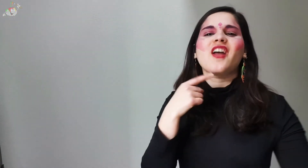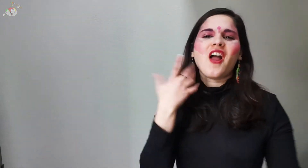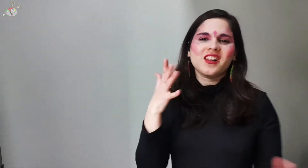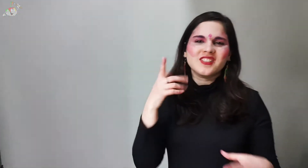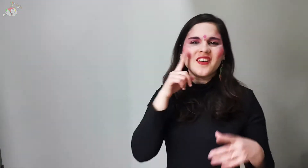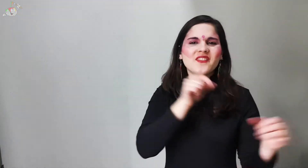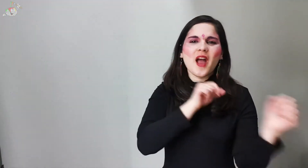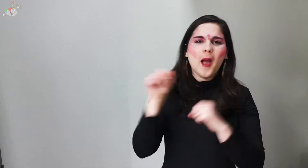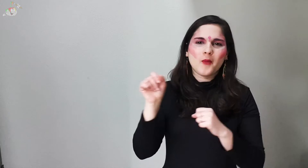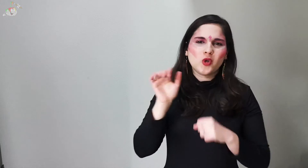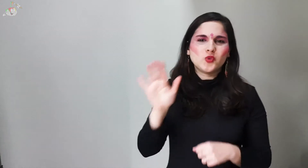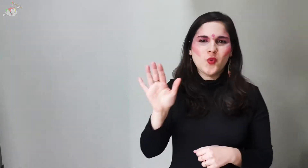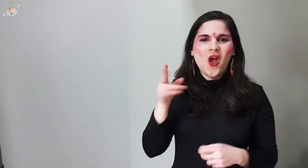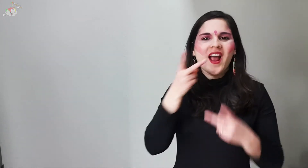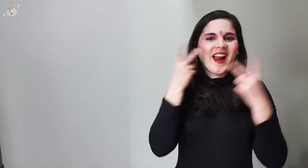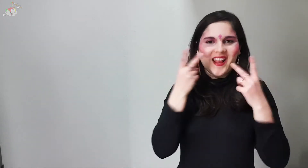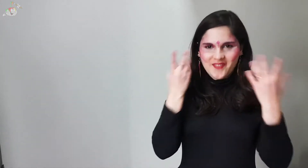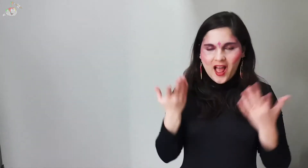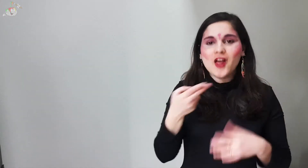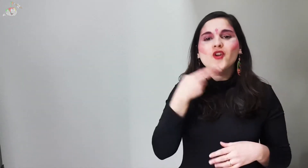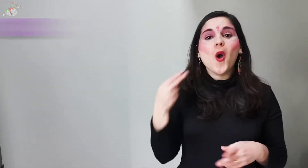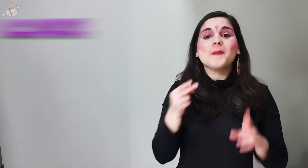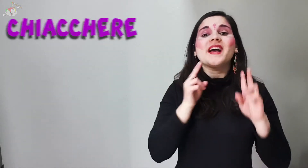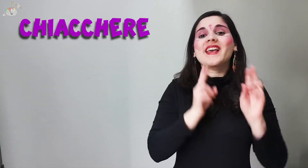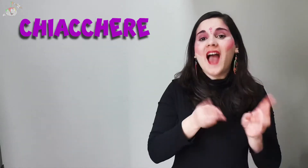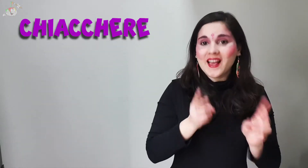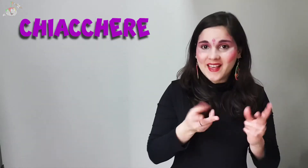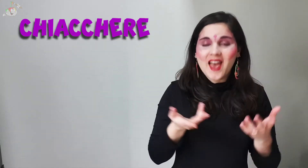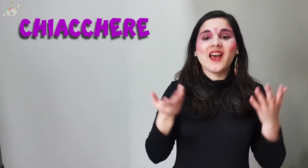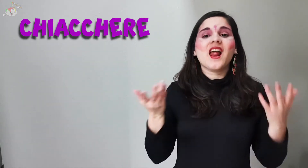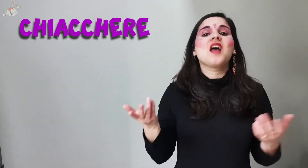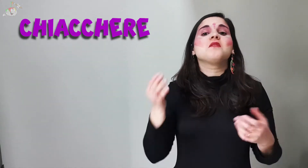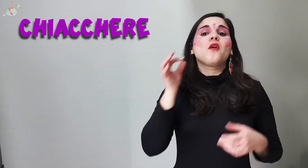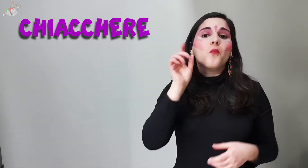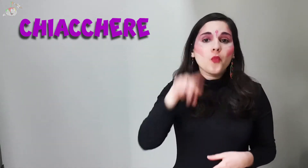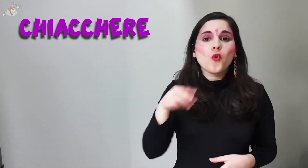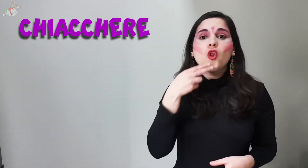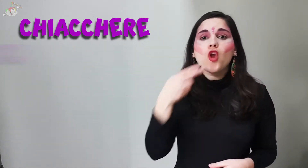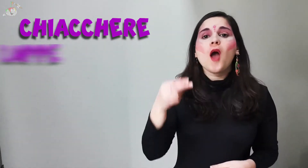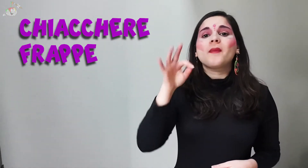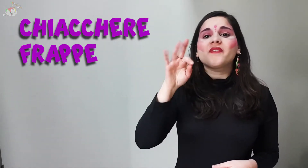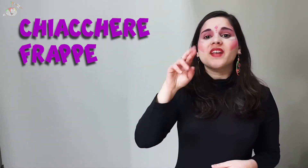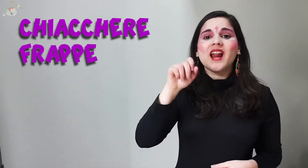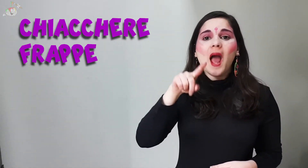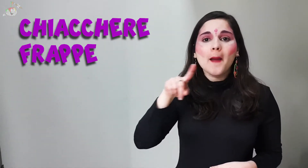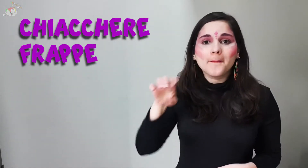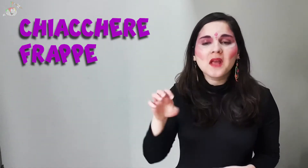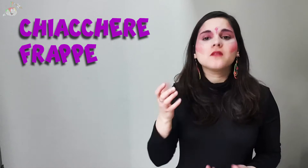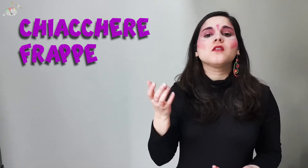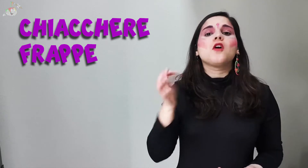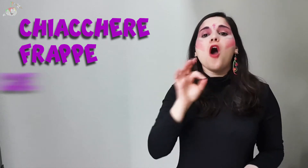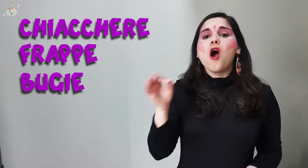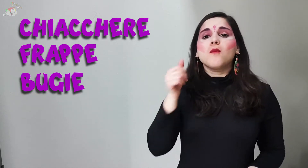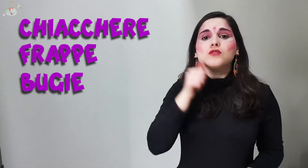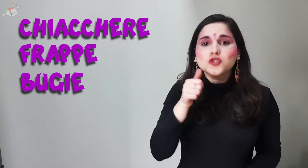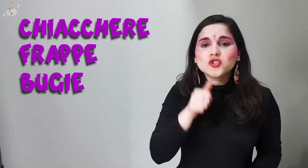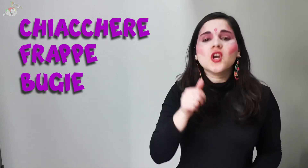Questi dolci di Carnevale sono famosi, si chiamano chiacchiere, anche frappe o bugie.